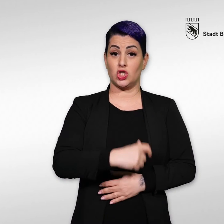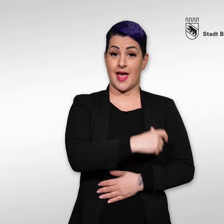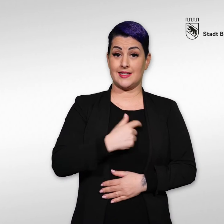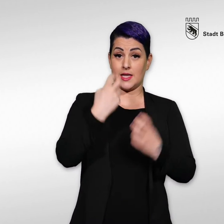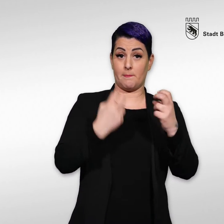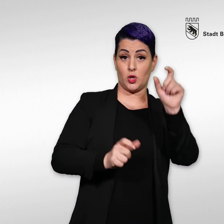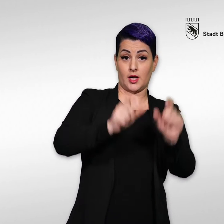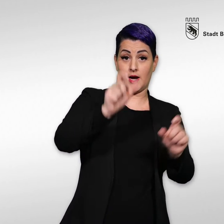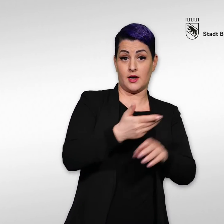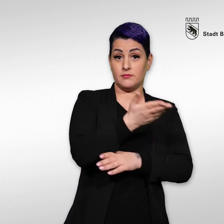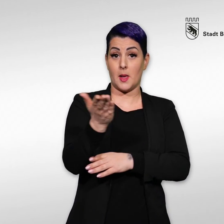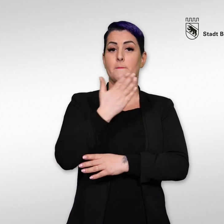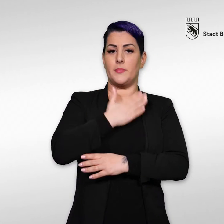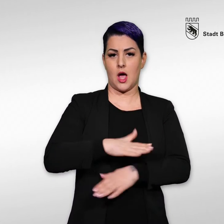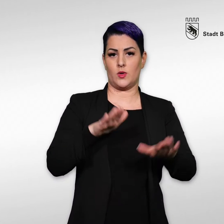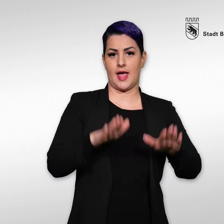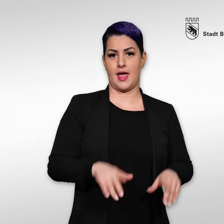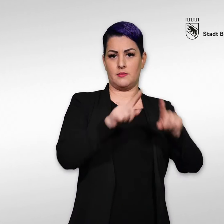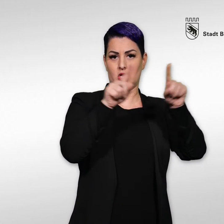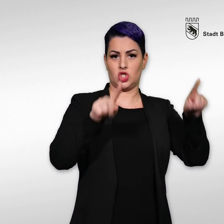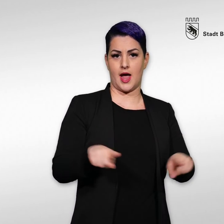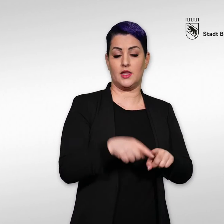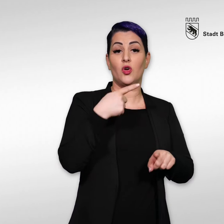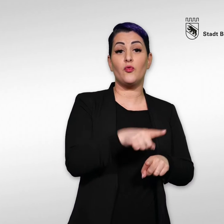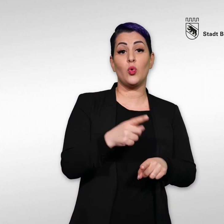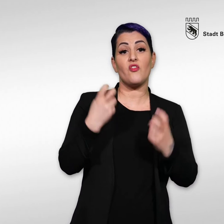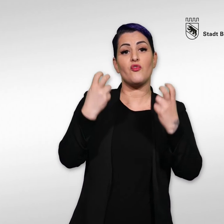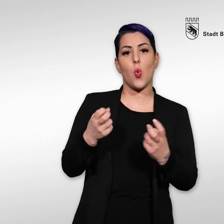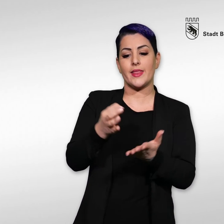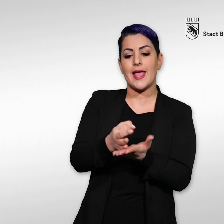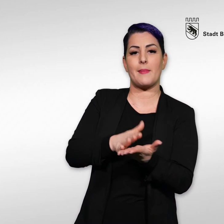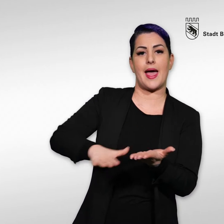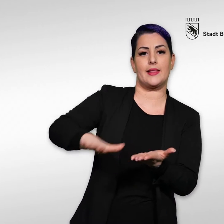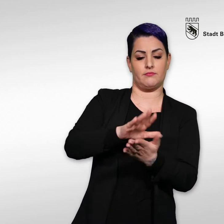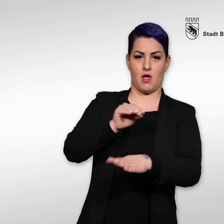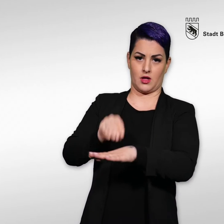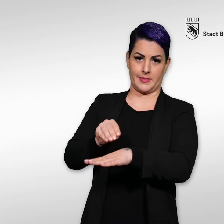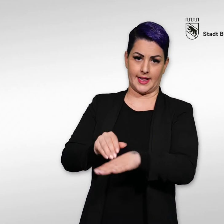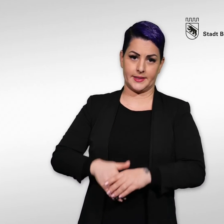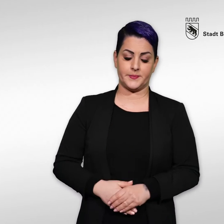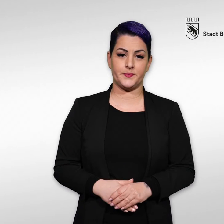Schweizer Bürgerinnen und Bürger brauchen den Heimatschein, um sich in der Wohngemeinde anzumelden.